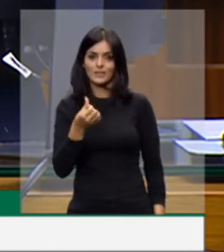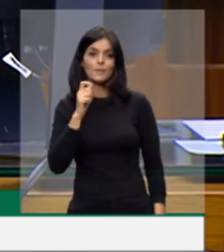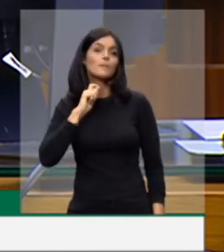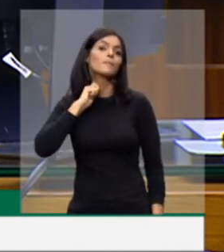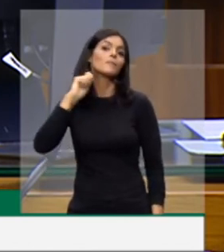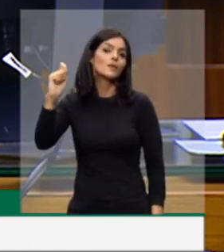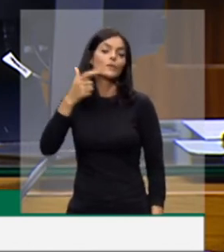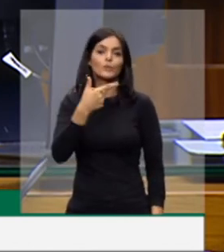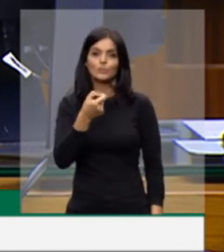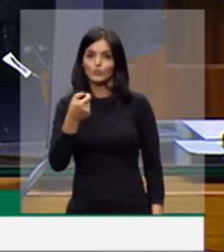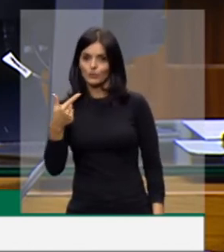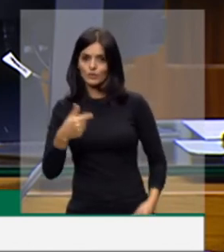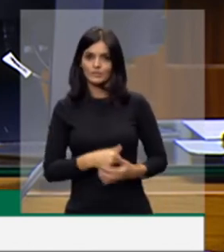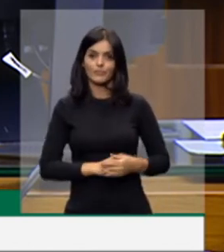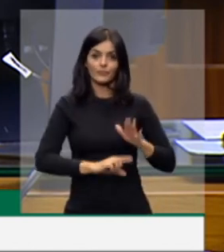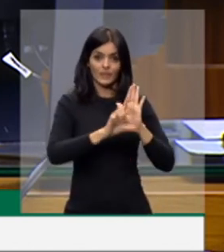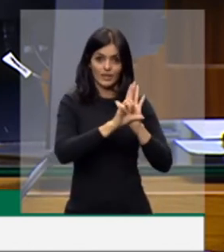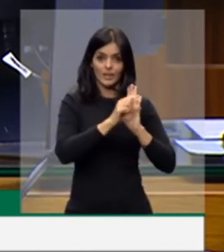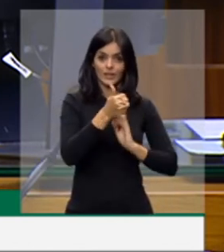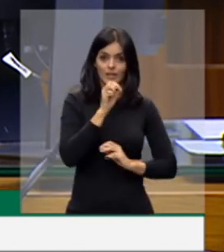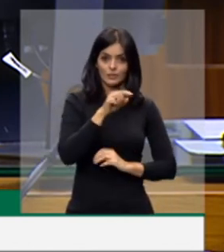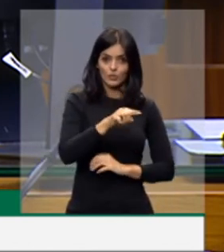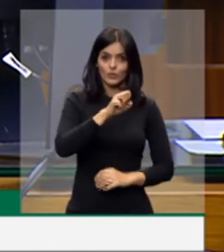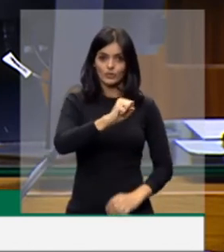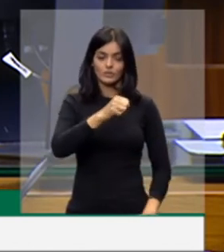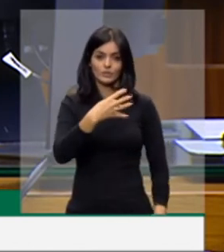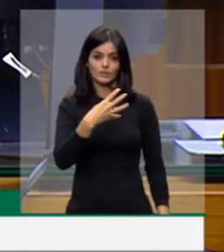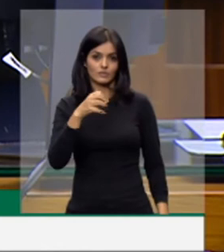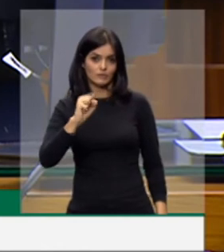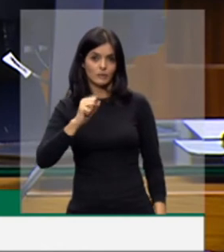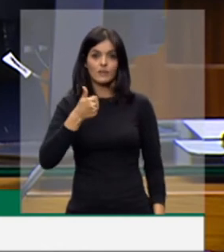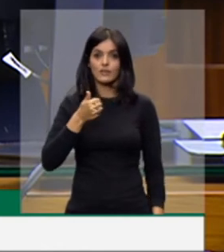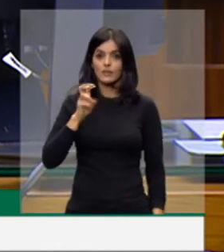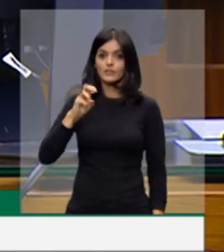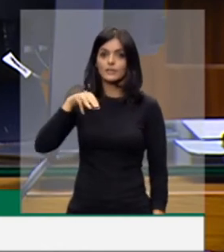DEZEMBRO DE 1974. A LEI 9.427 DE 26 DE DEZEMBRO DE 1996. A